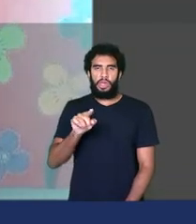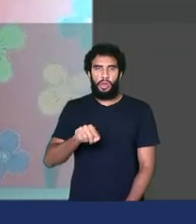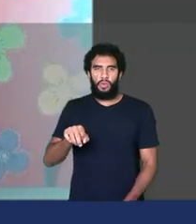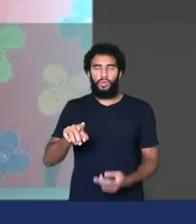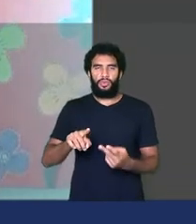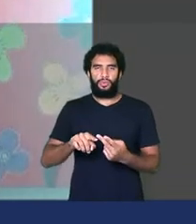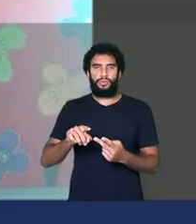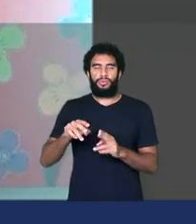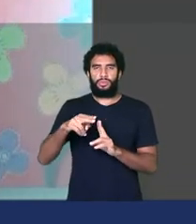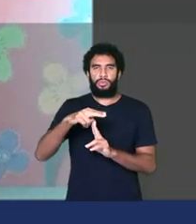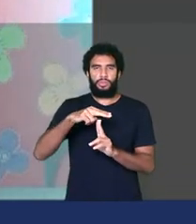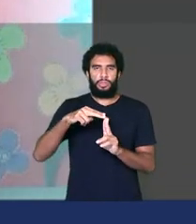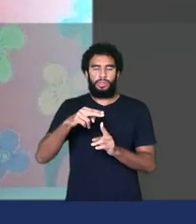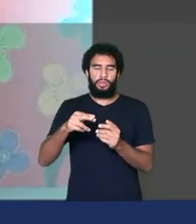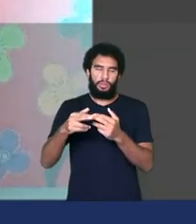CONTROLA A TAXA DE JUROS QUANDO O ENDIVIDAMENTO DO POVO